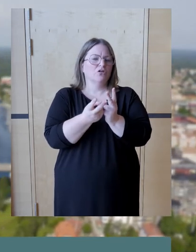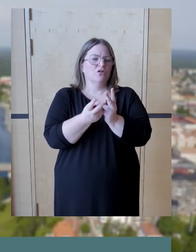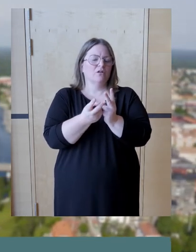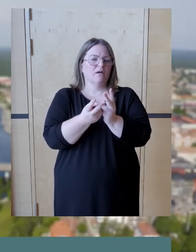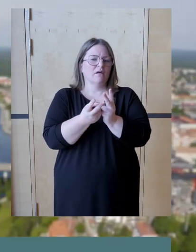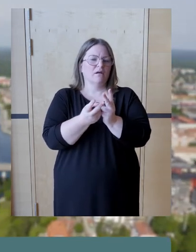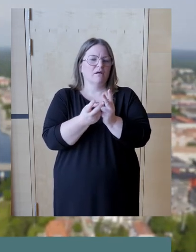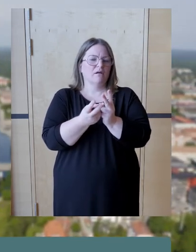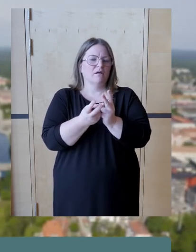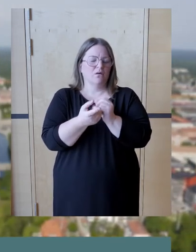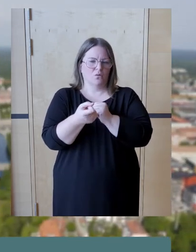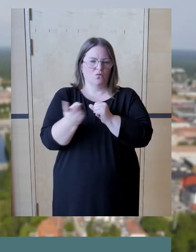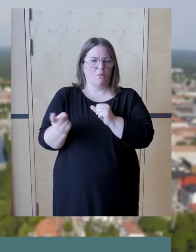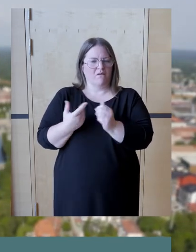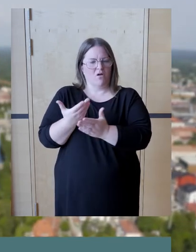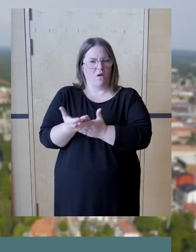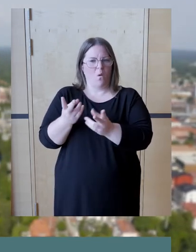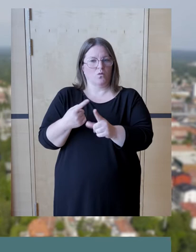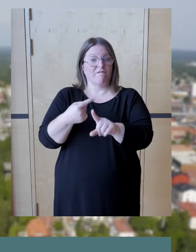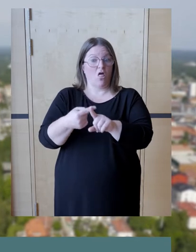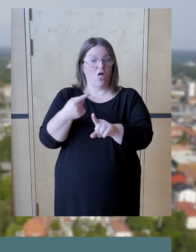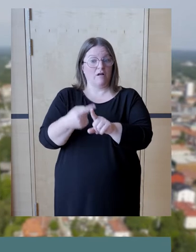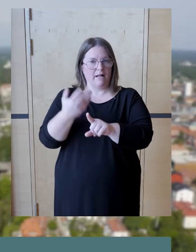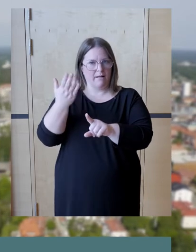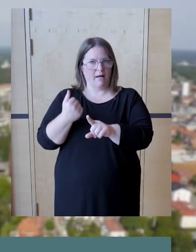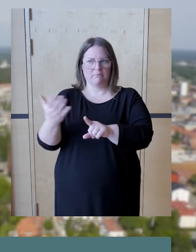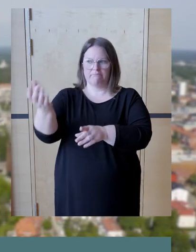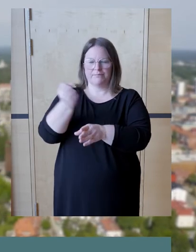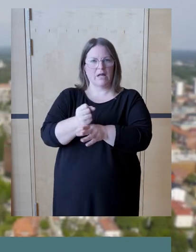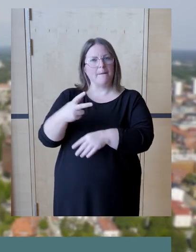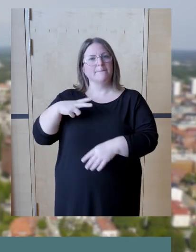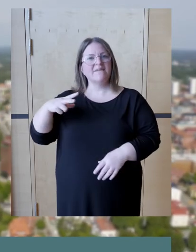Jag får byggas av en privat aktör Naturligtvis inte ha tänt